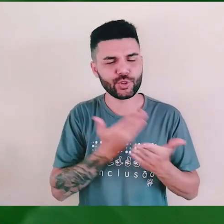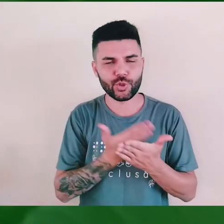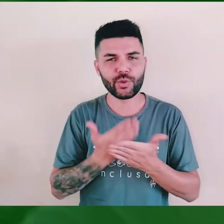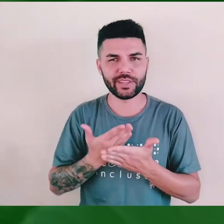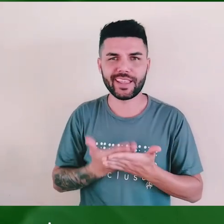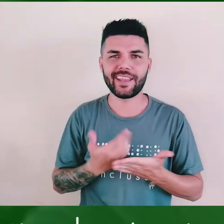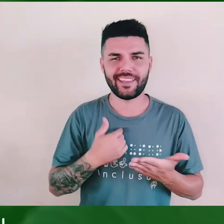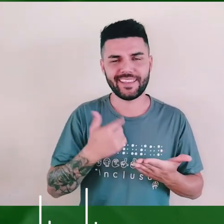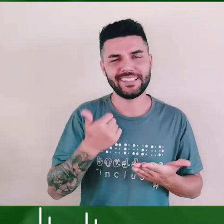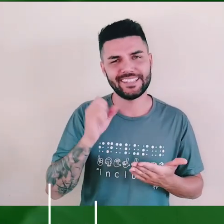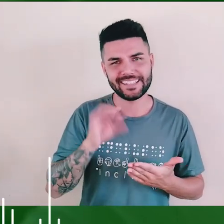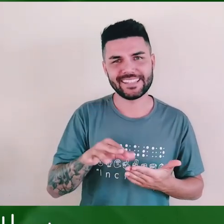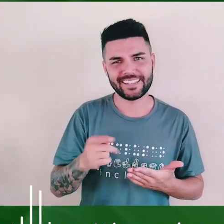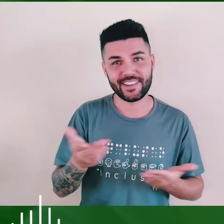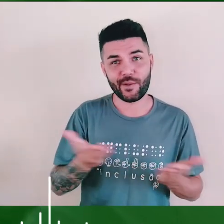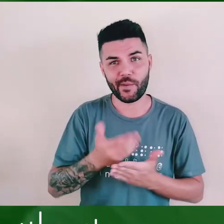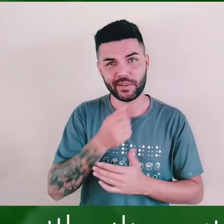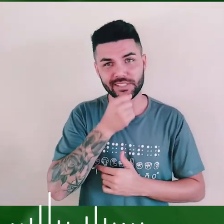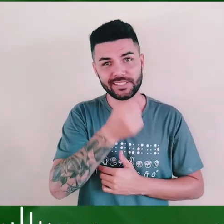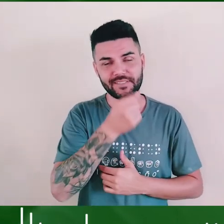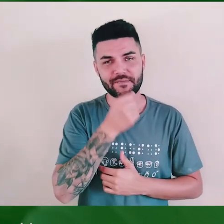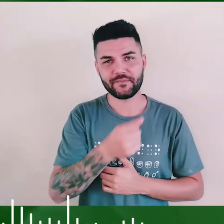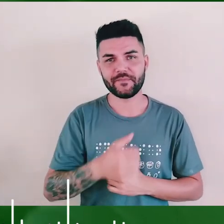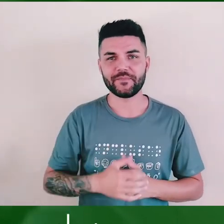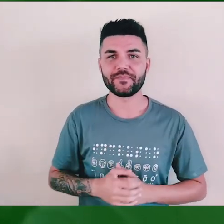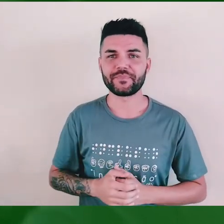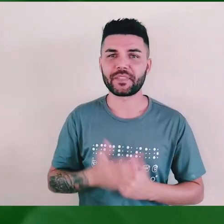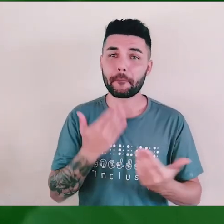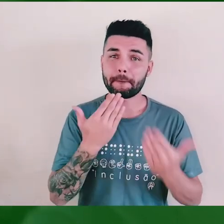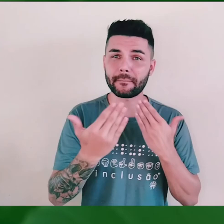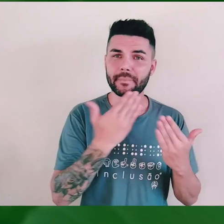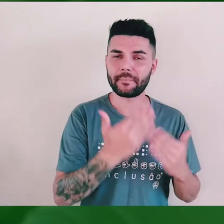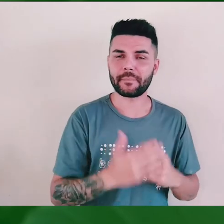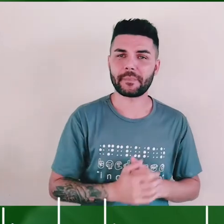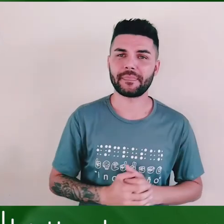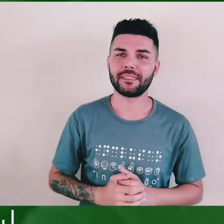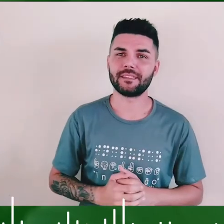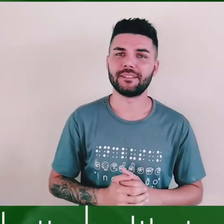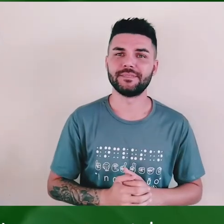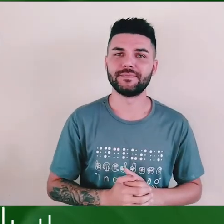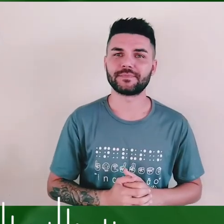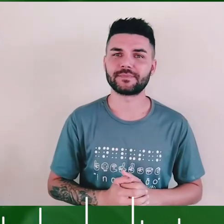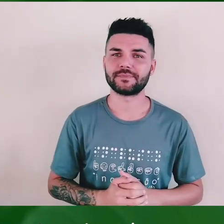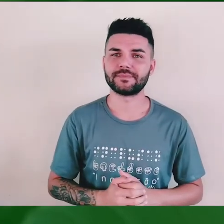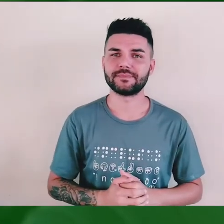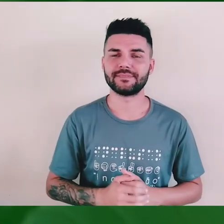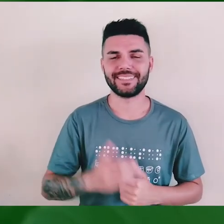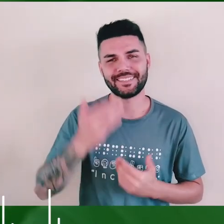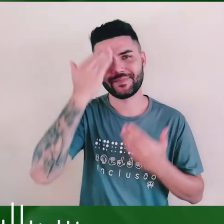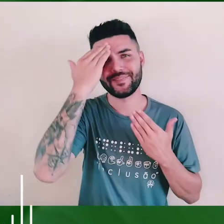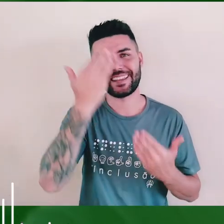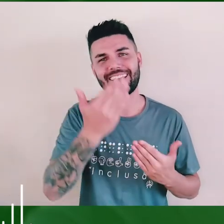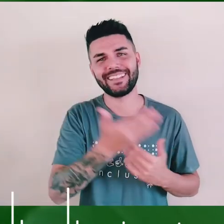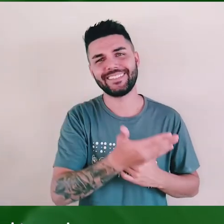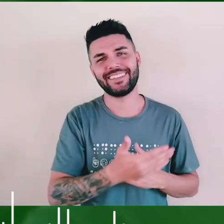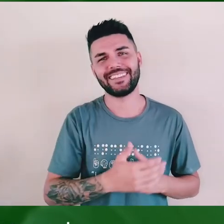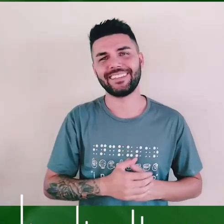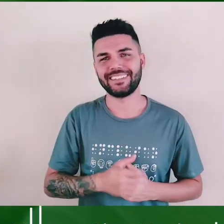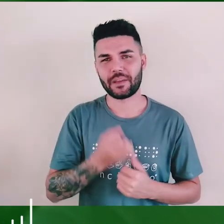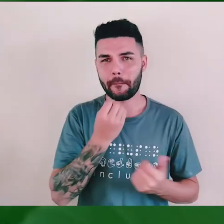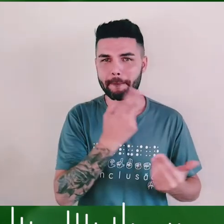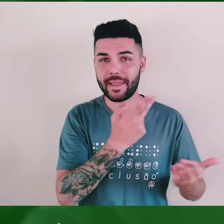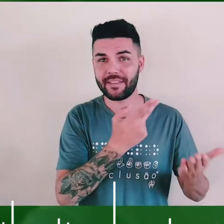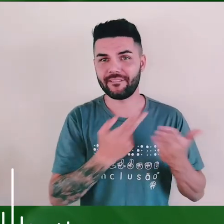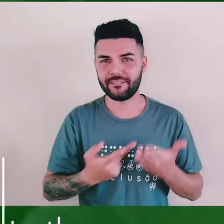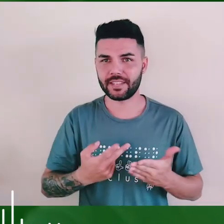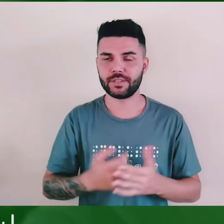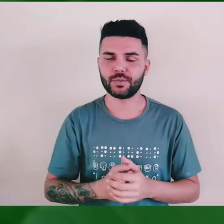Gabriel: Seja bem vindo ao Dom Quixote, obrigado, obrigado! O Dom Quixote realmente te acolhe